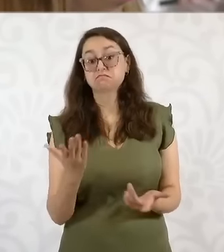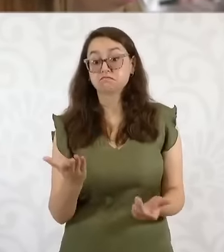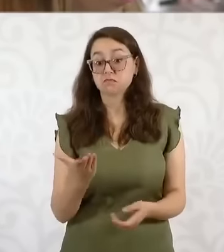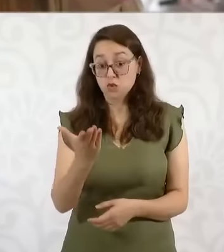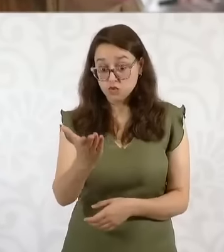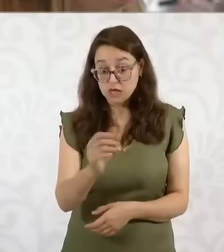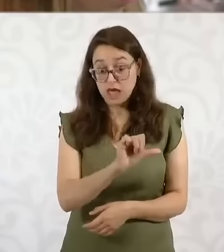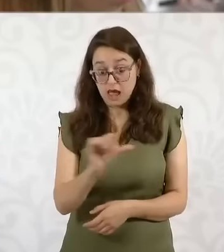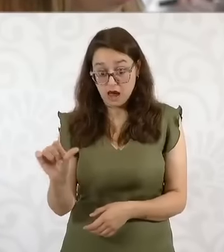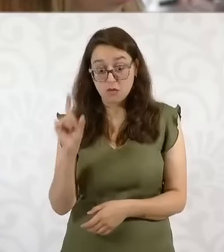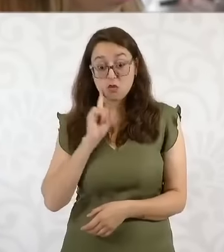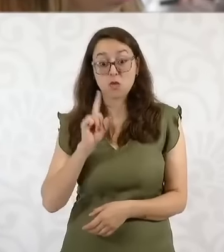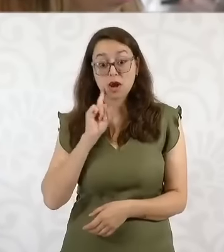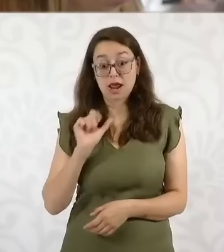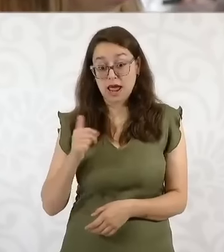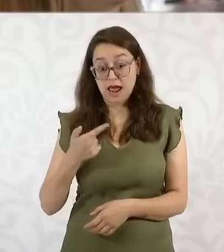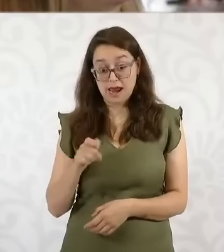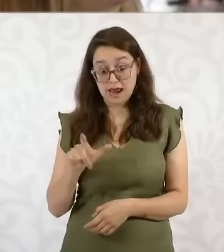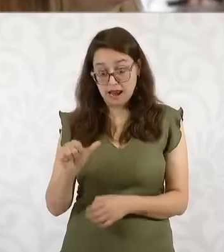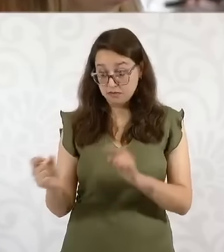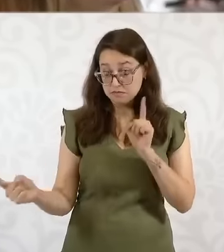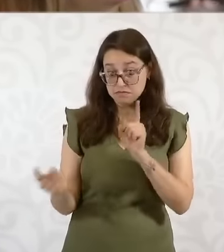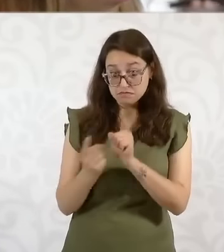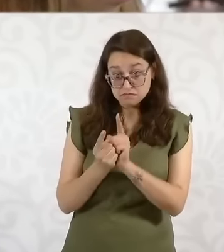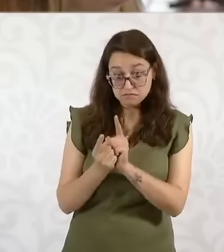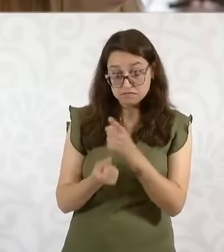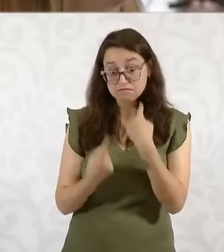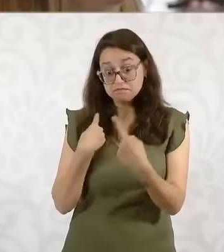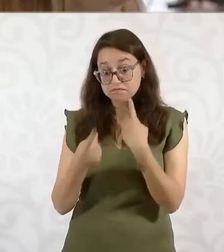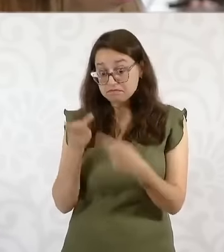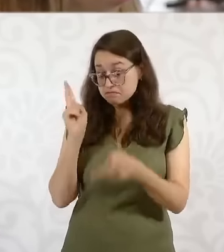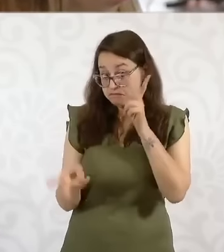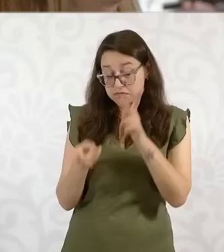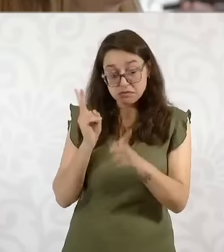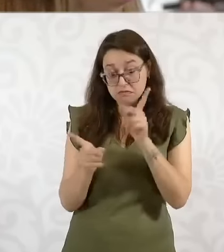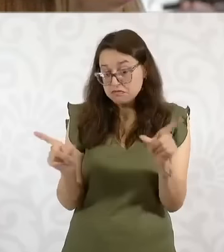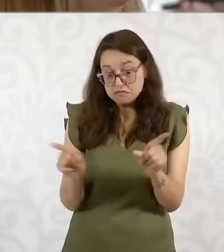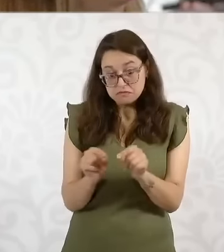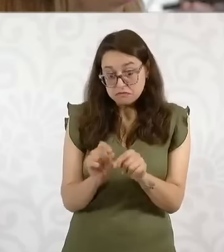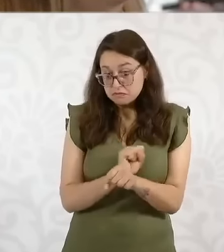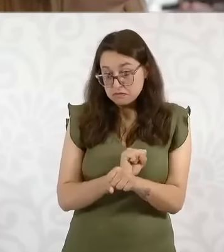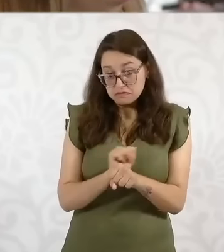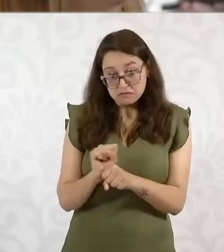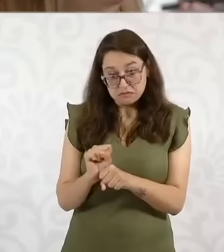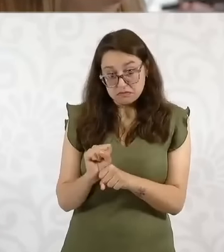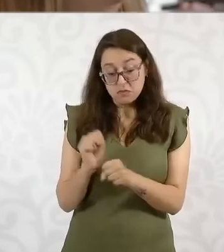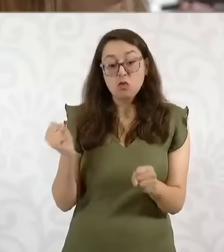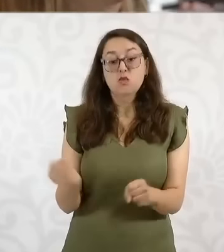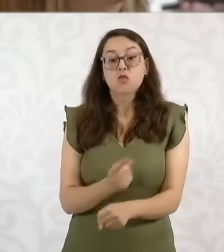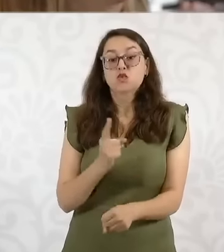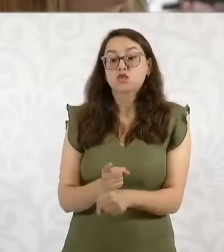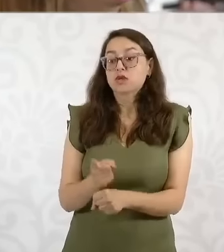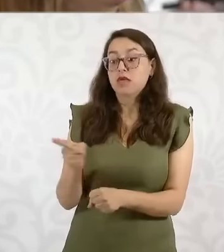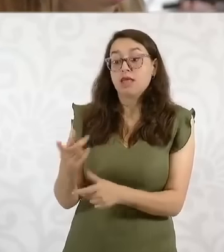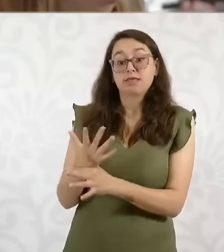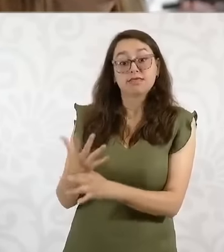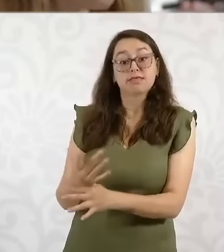recibiría a Ángela Huitrago eh para hablar, simple y llanamente darle una oportunidad a la palabra y